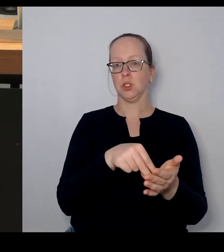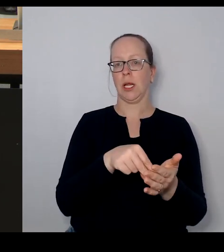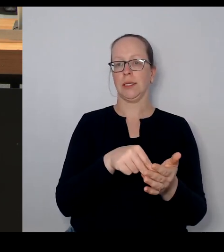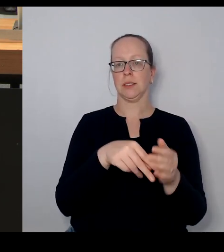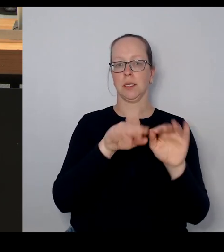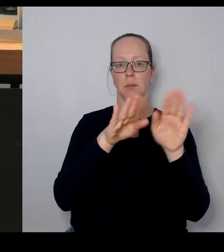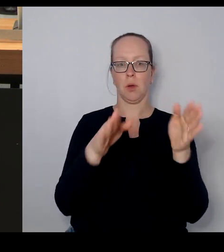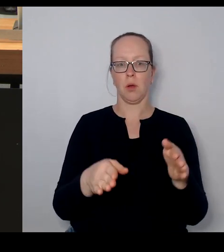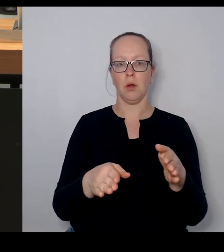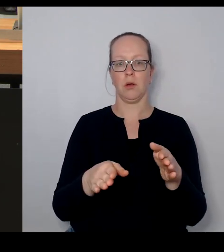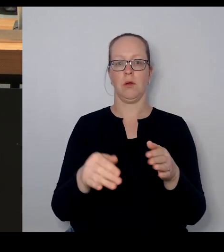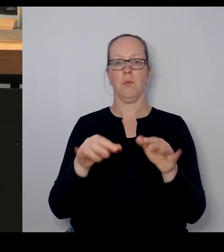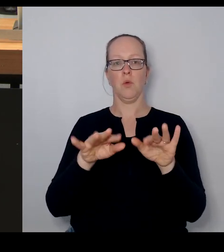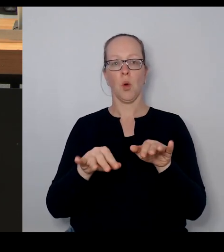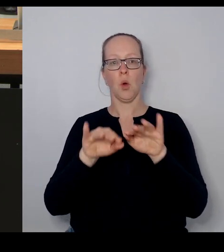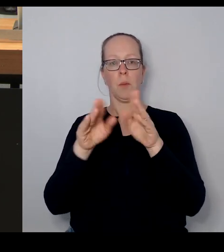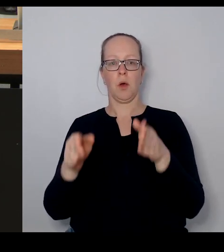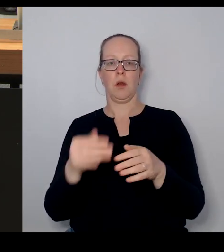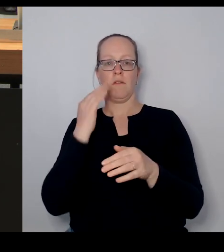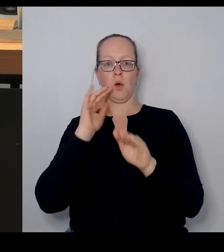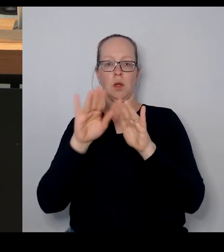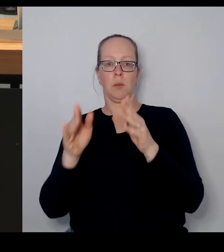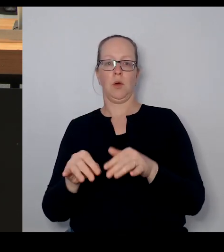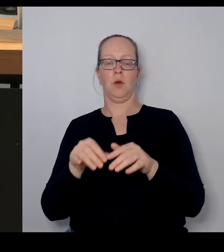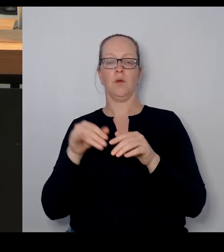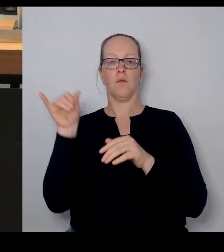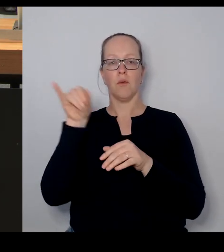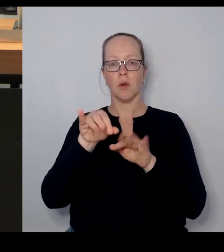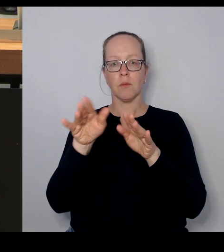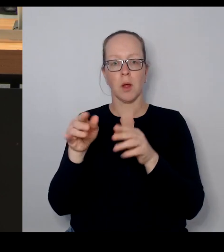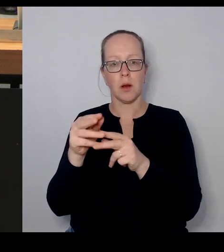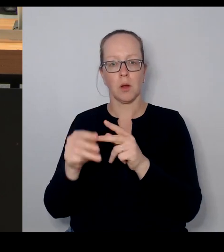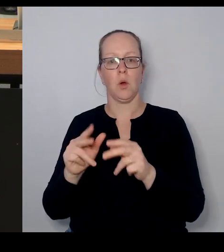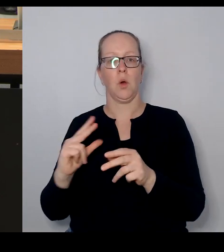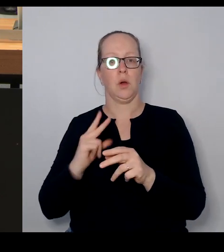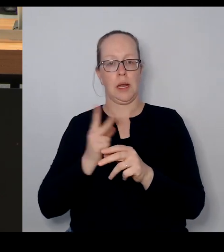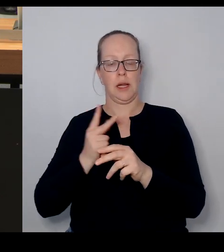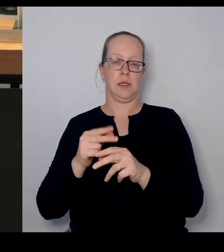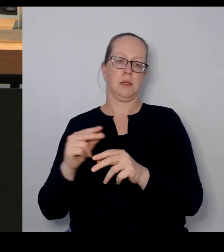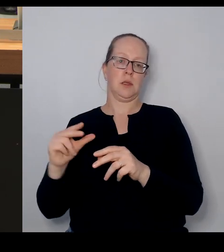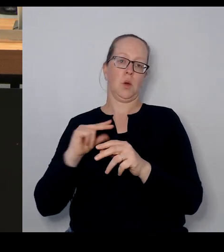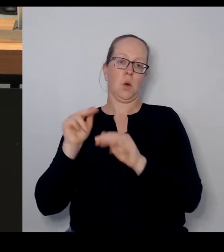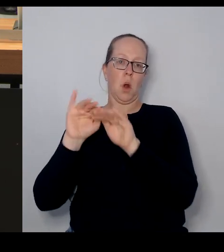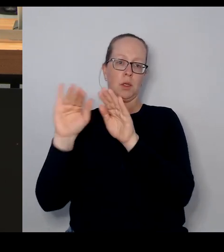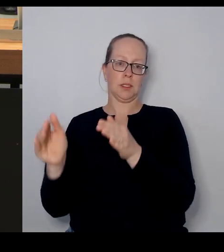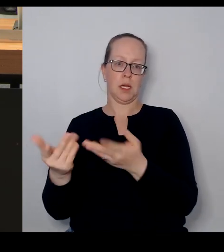Also elf pro Jahr hatten wir ungefähr MUFs im Bau fünf wenn meine Zahlen stimmen.